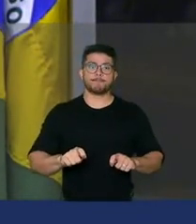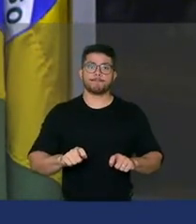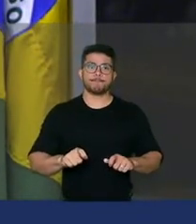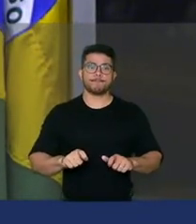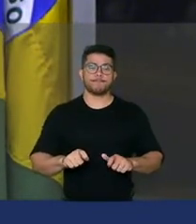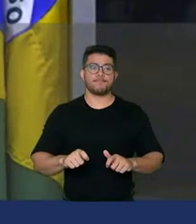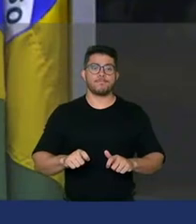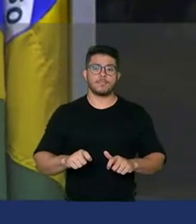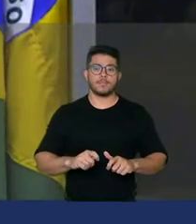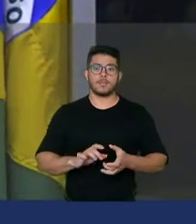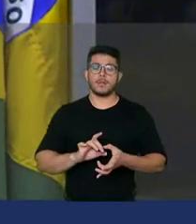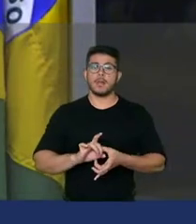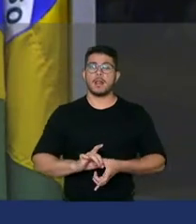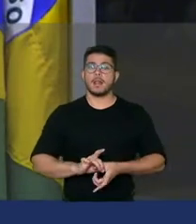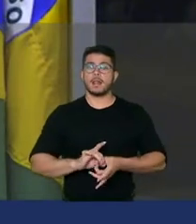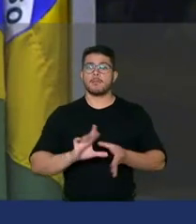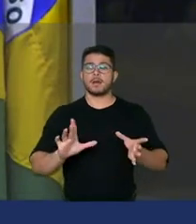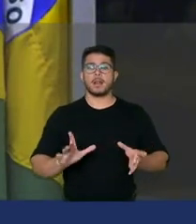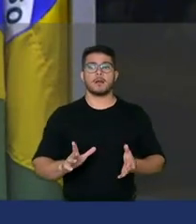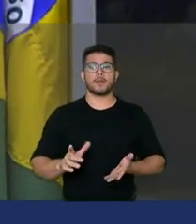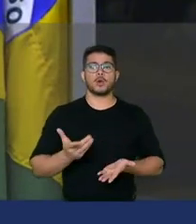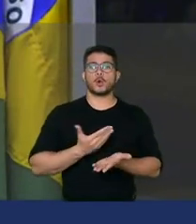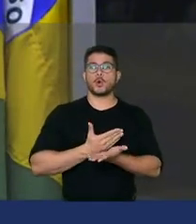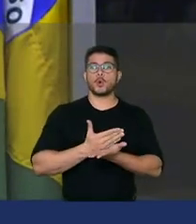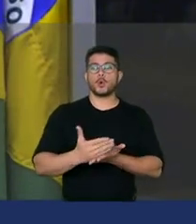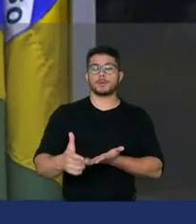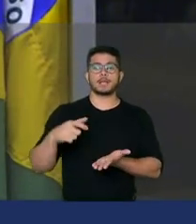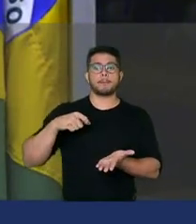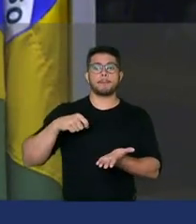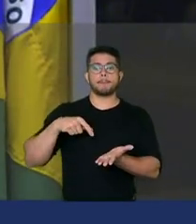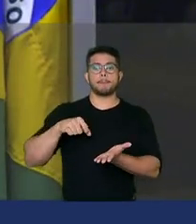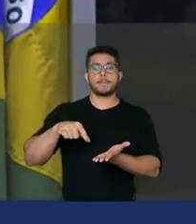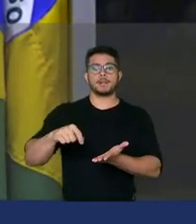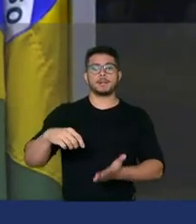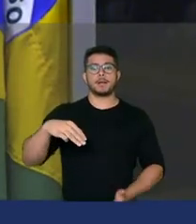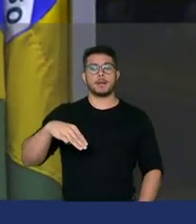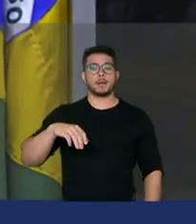NECESSIDADE... PRESIDENTE... DE ABRIRMOS O PRECEDENTE DO PLANTIO DE MACONHA NO BRASIL